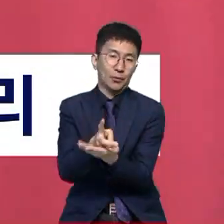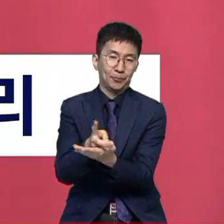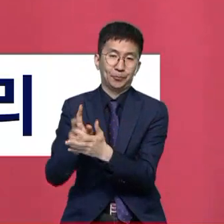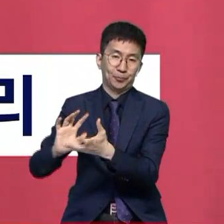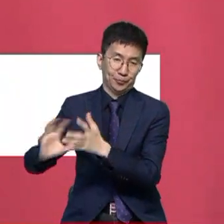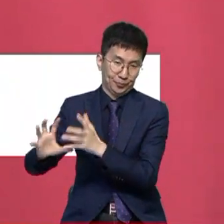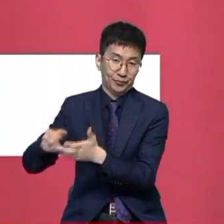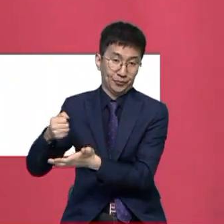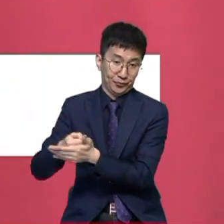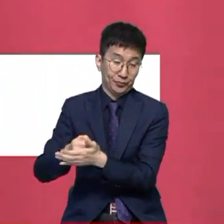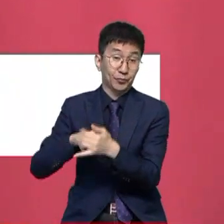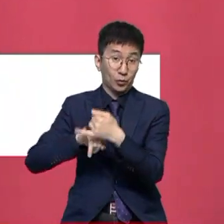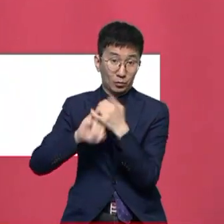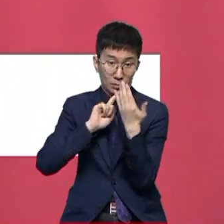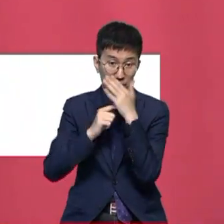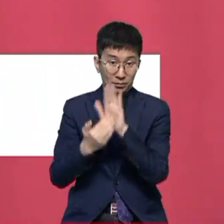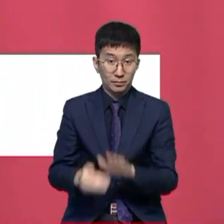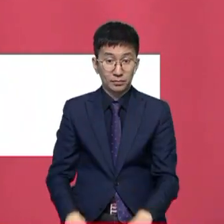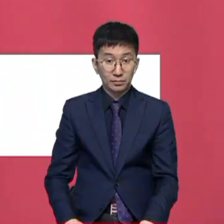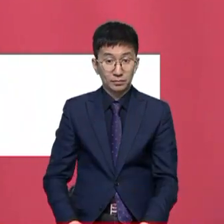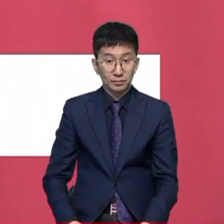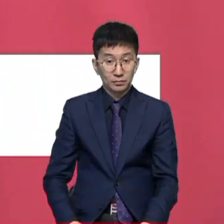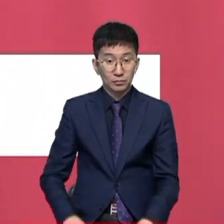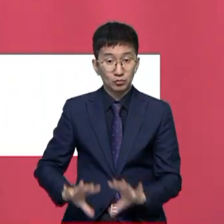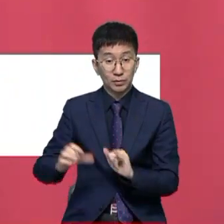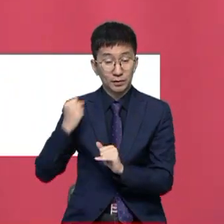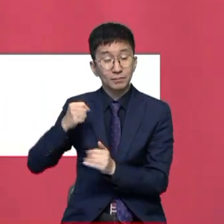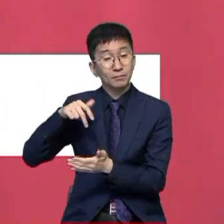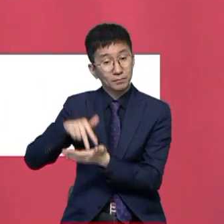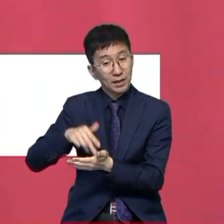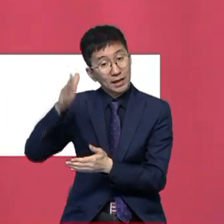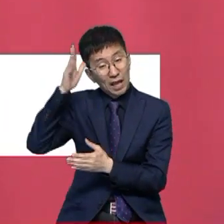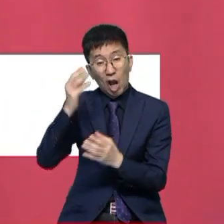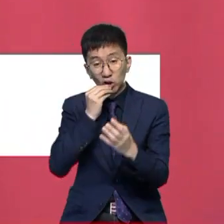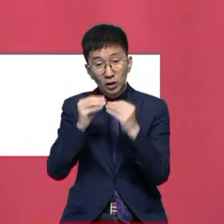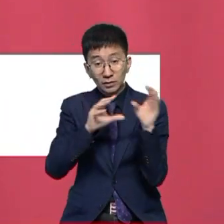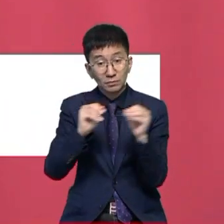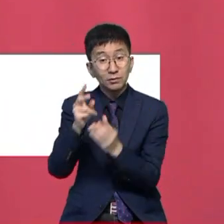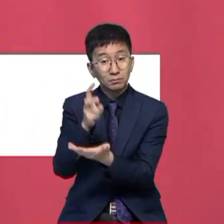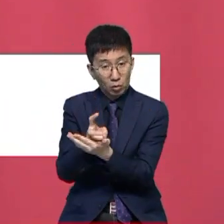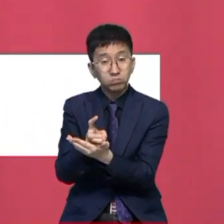추진하기로.